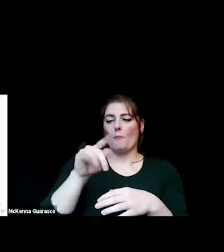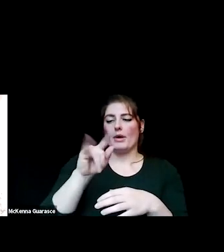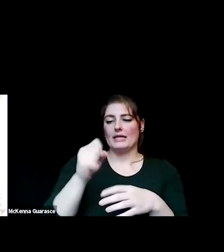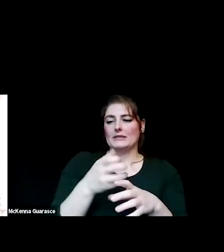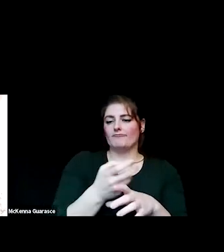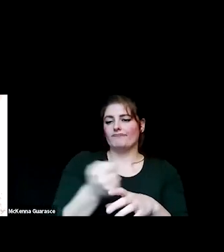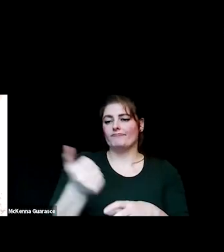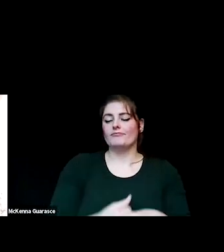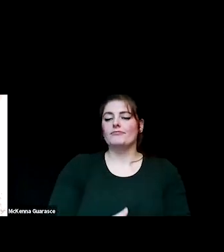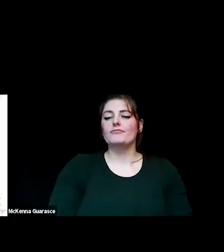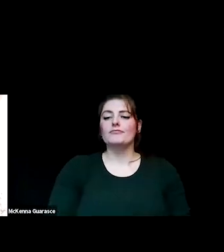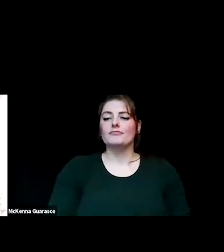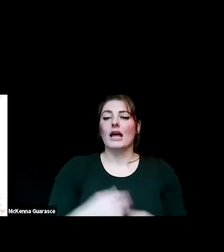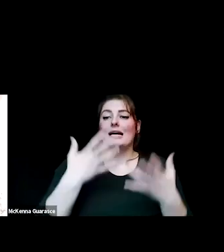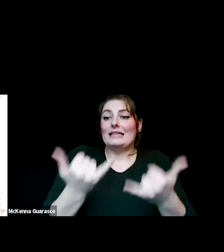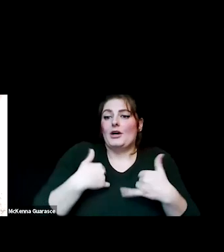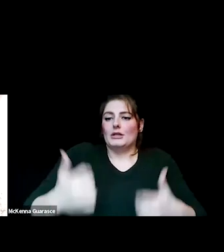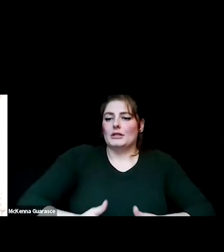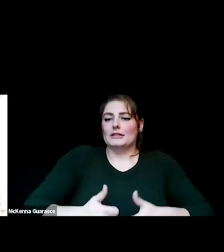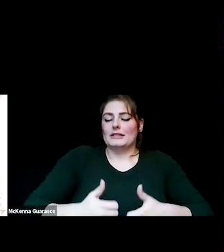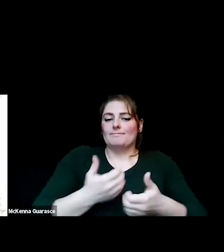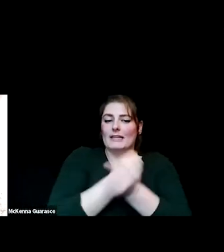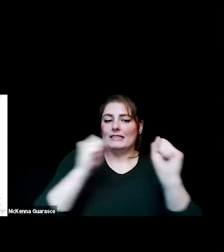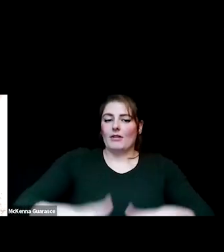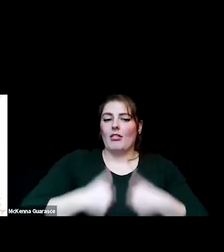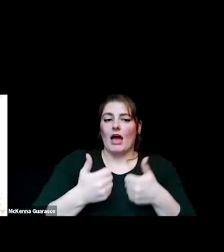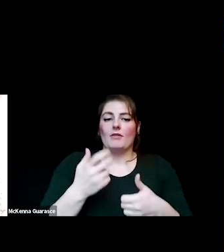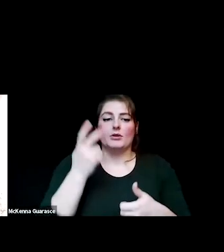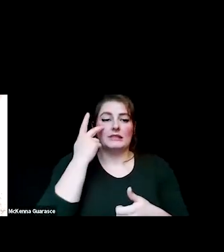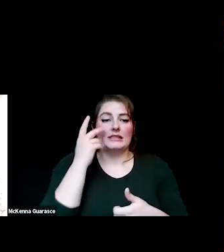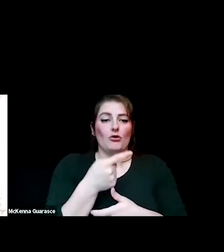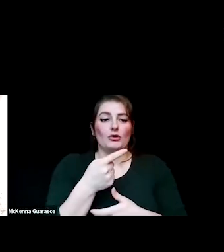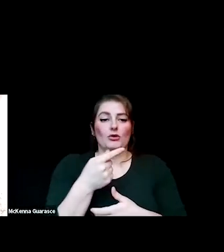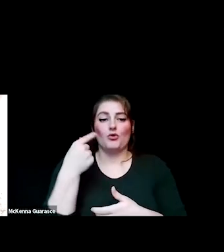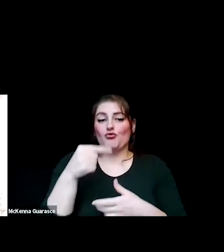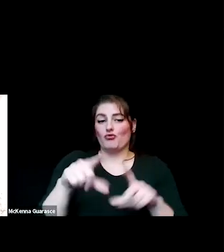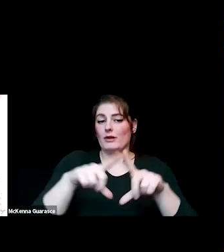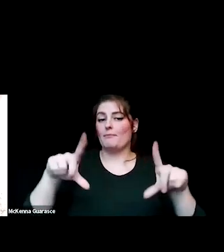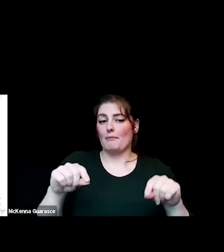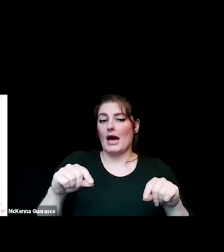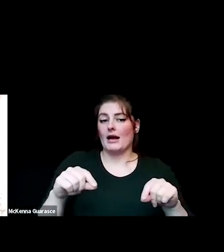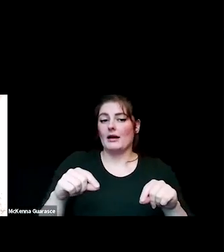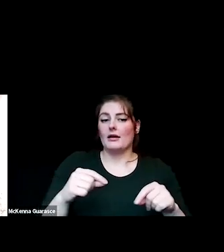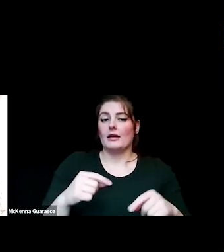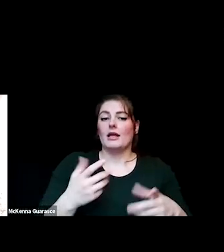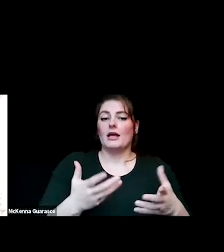El paquete verde que están viendo, hablamos de eso. Los repartimos y así es como una persona podría